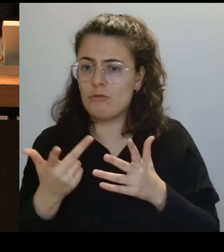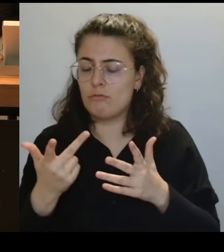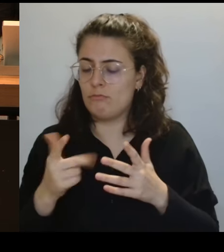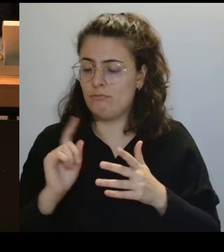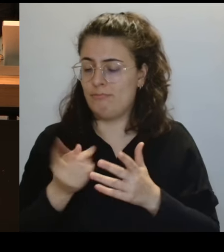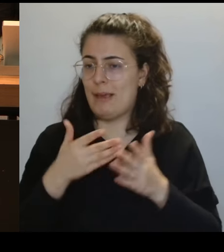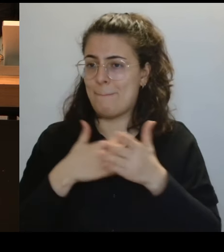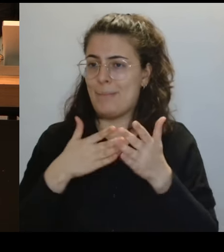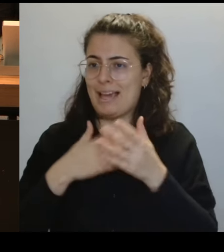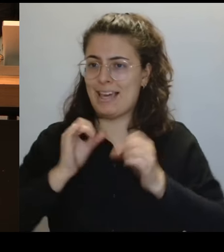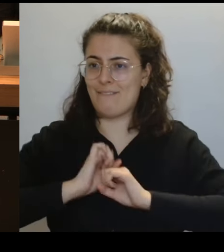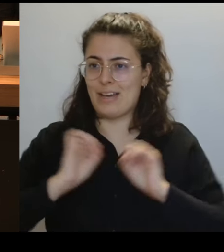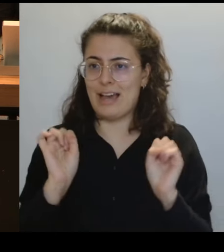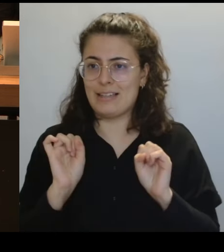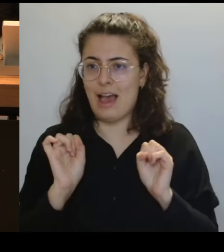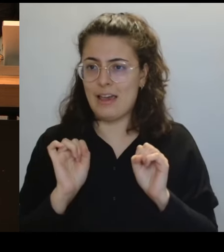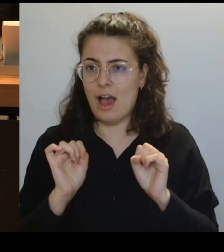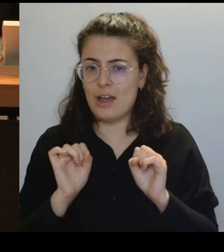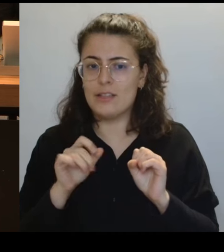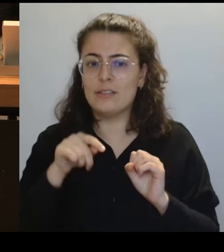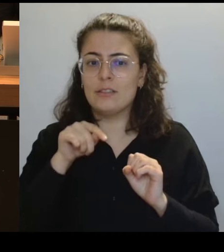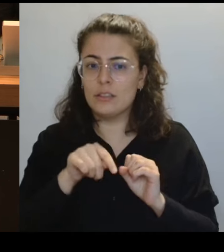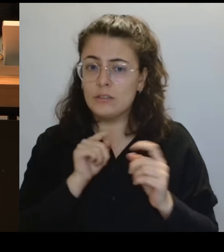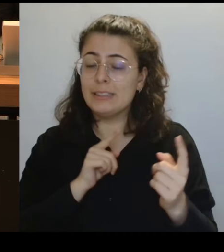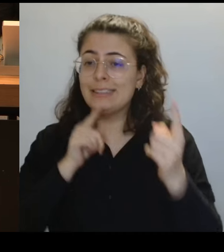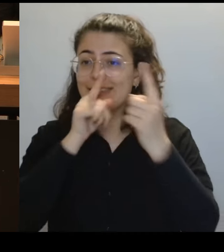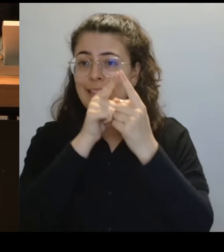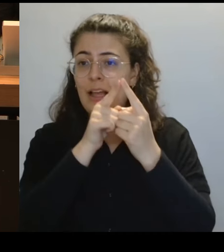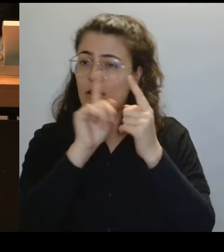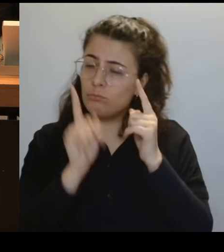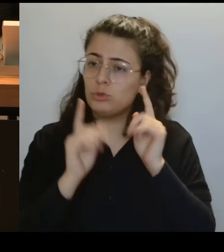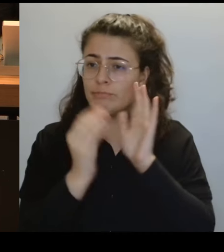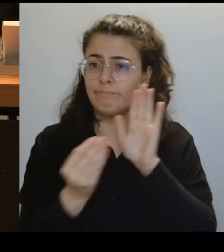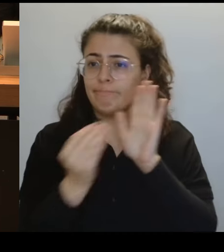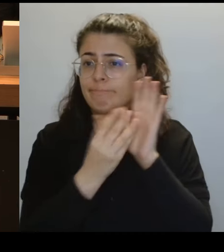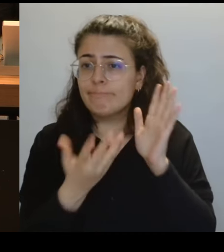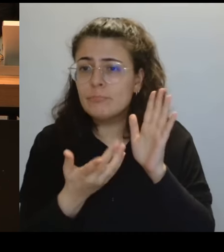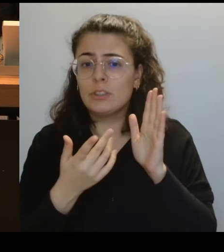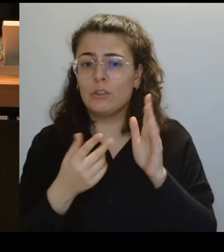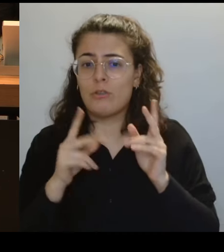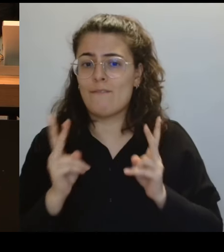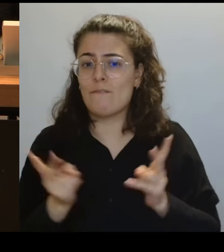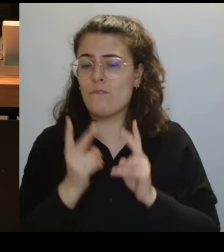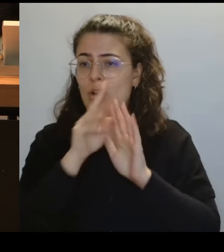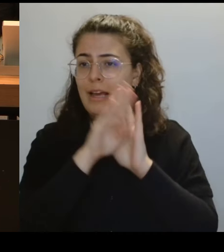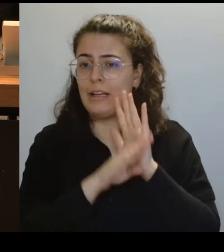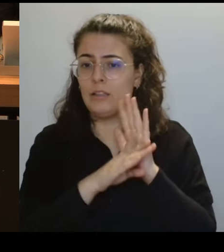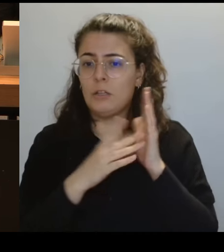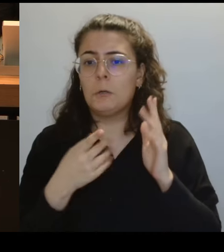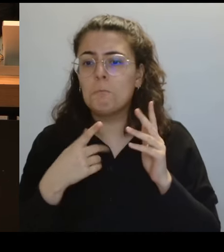Ziel in die Förderrichtlinie reinschreiben kann und wir das nichts verzögern müssen, und dass überhaupt nicht im Ausschuss beraten müssen,